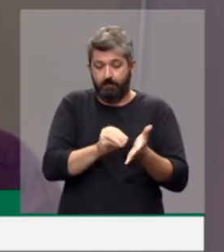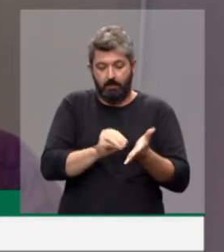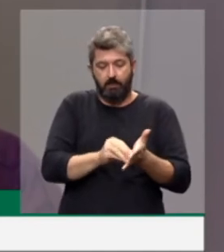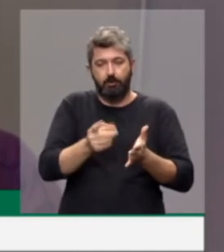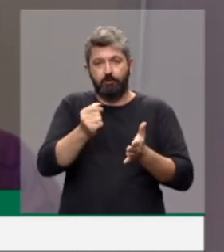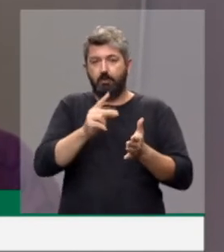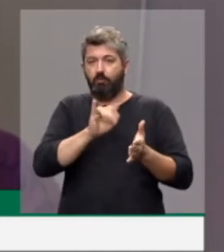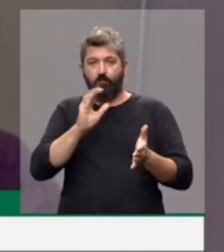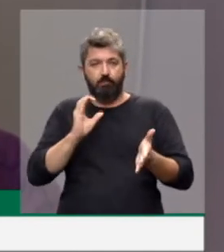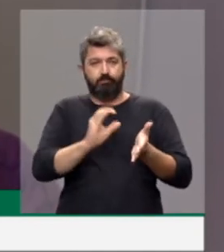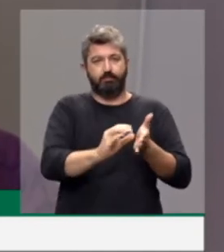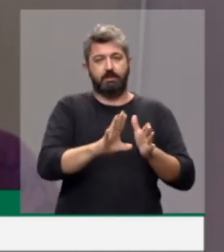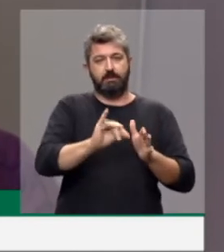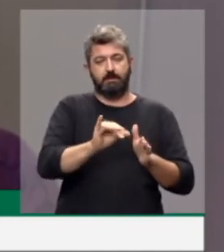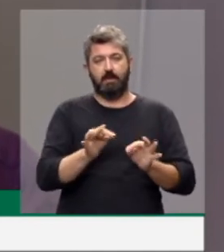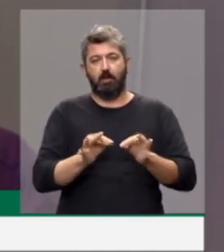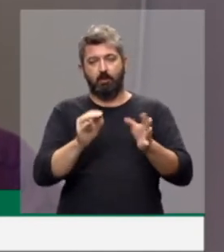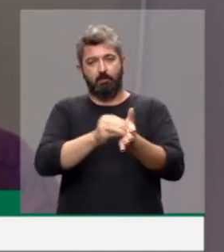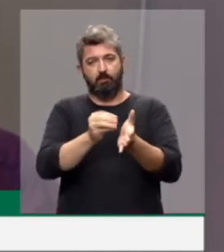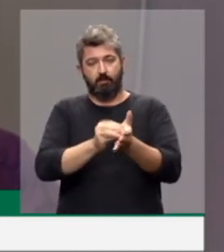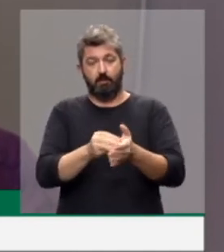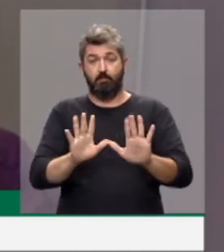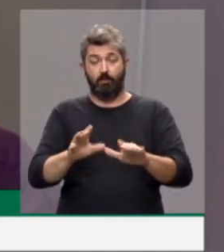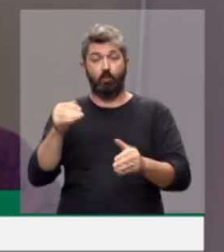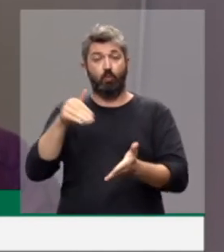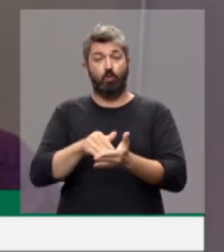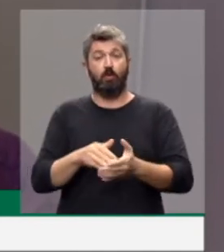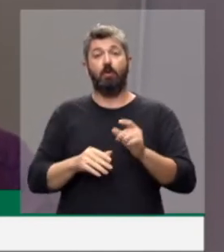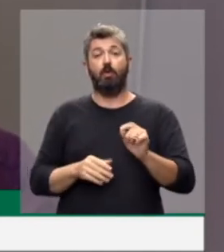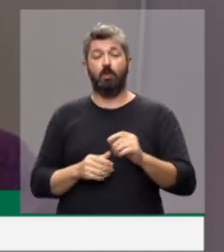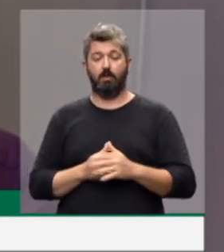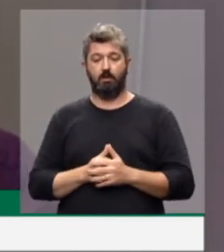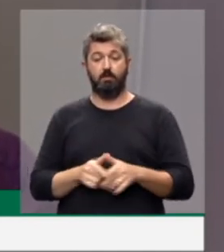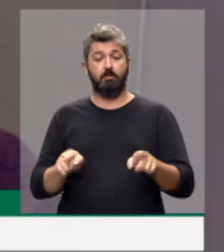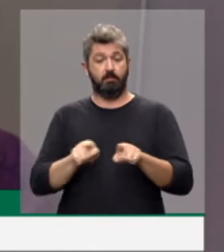TECNOLOGIA TECNOLOGIA, AÍ HOUVE UMA MELHORIA NO TEXTO DO RELATOR, MAS AINDA SE MANTÉM RECURSOS QUE NÃO IRÃO PARA